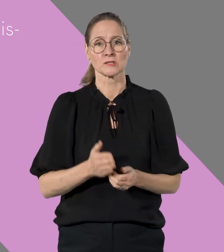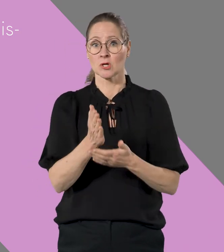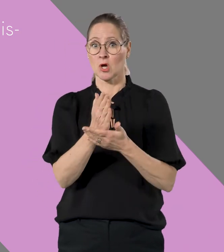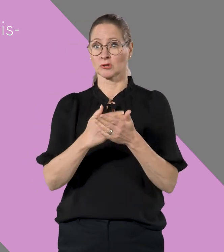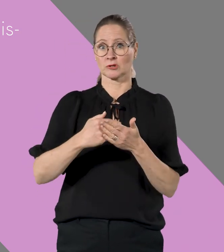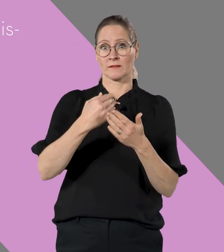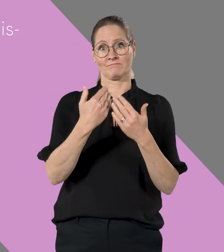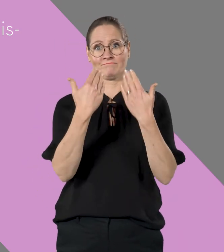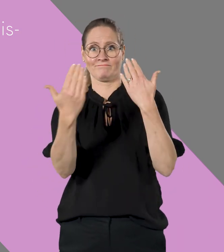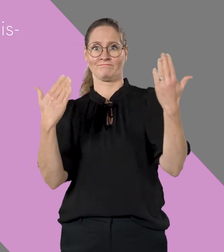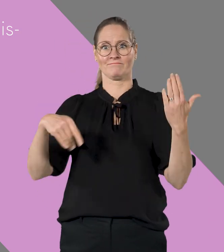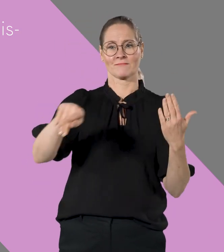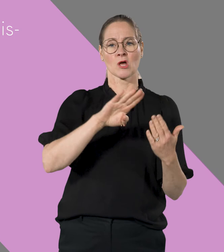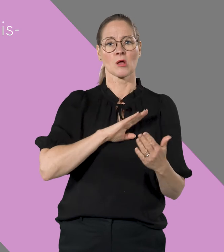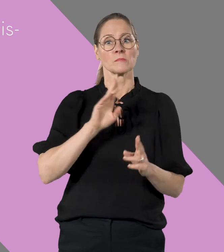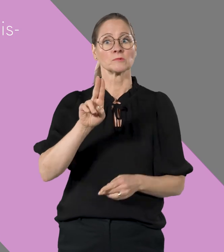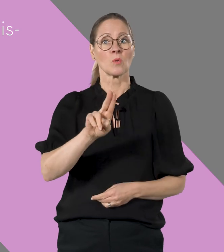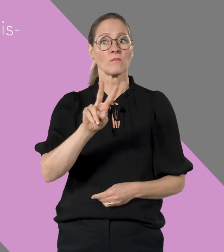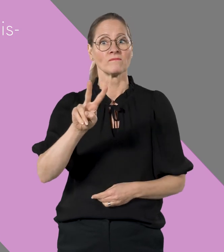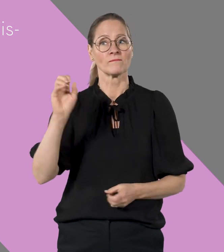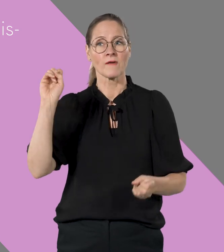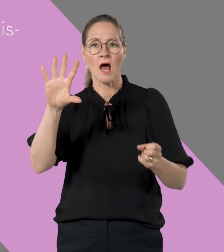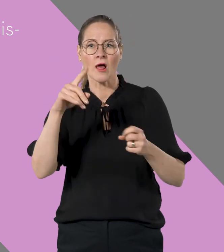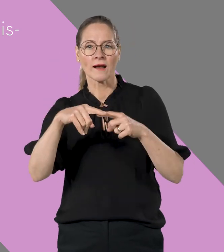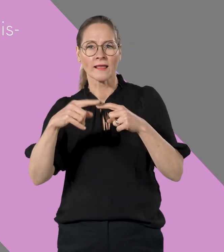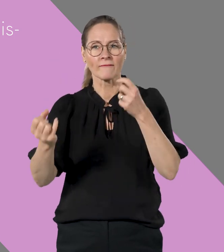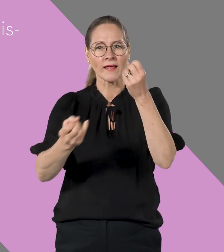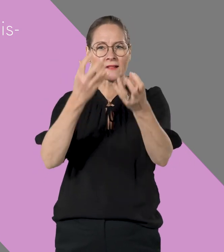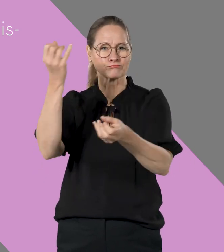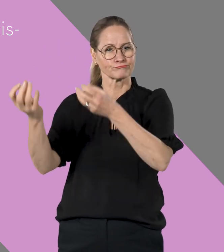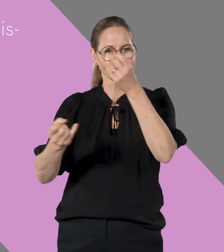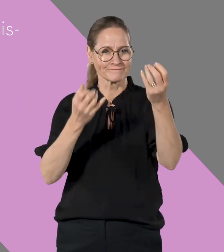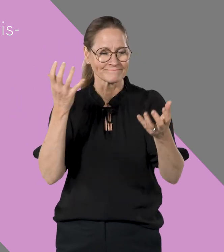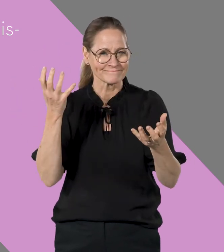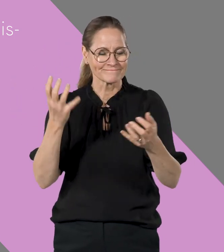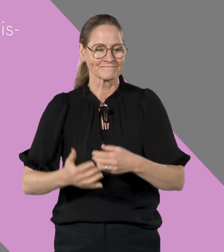Osassa teoksista hyödynnetään myös uv-valoefektiä.